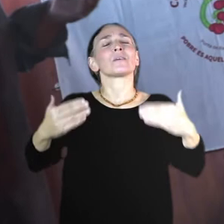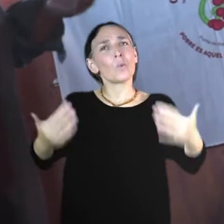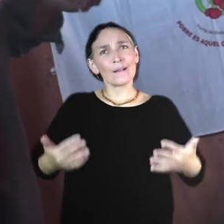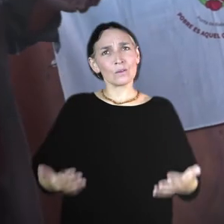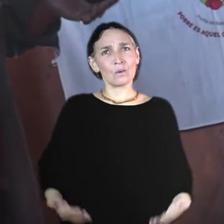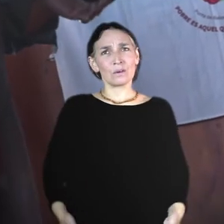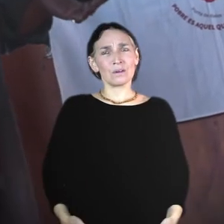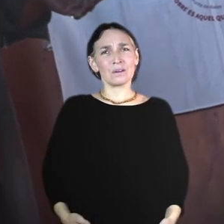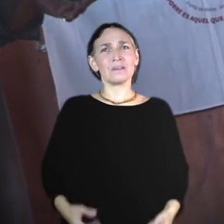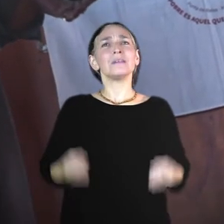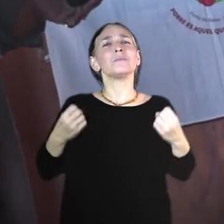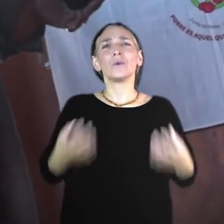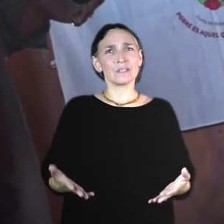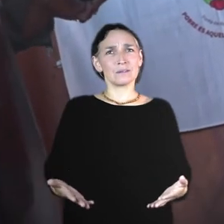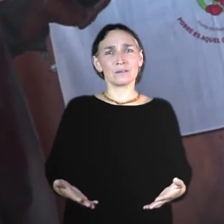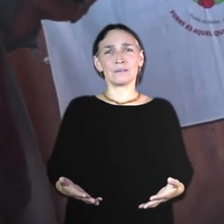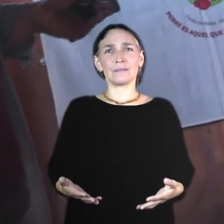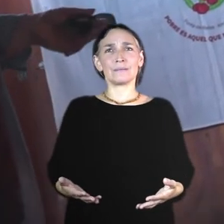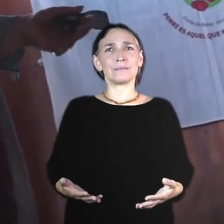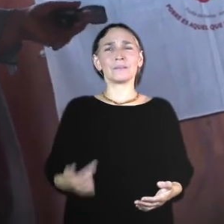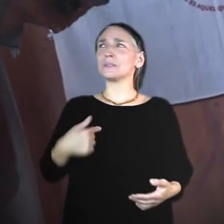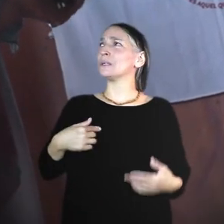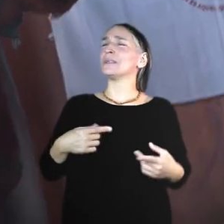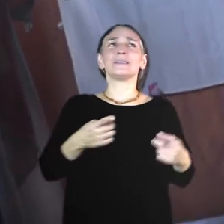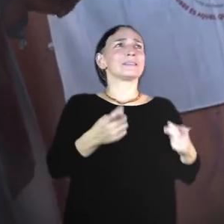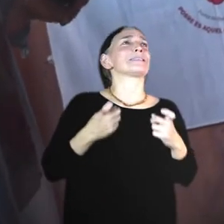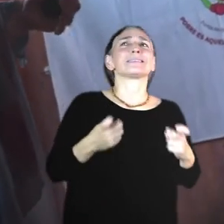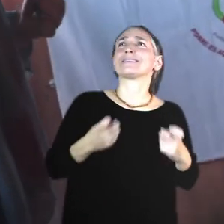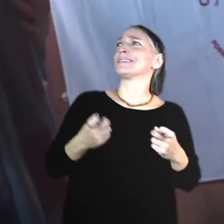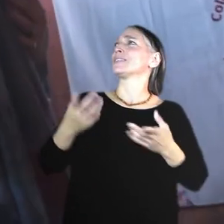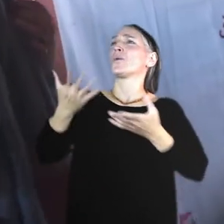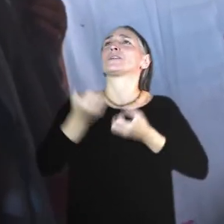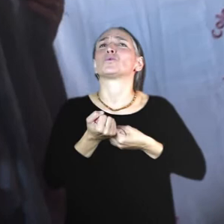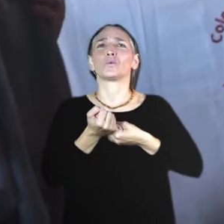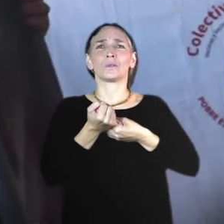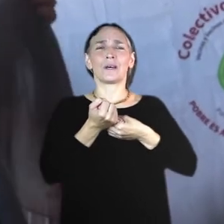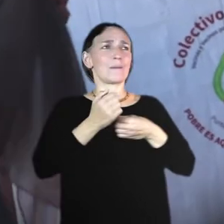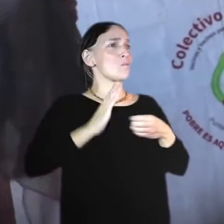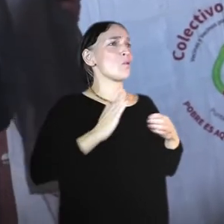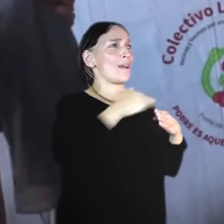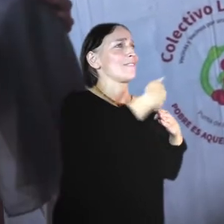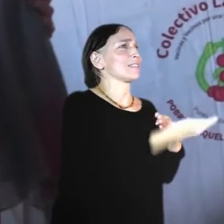¿Hasta cuándo? Por eso... necesito la ayuda de una vecina